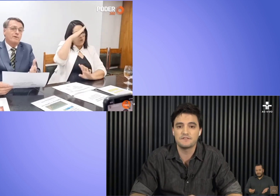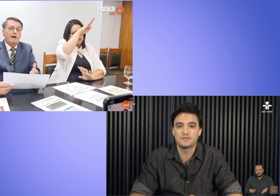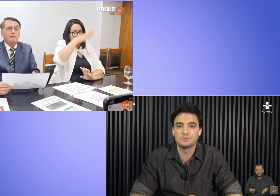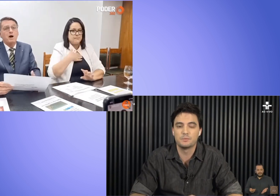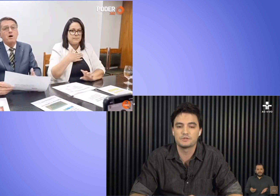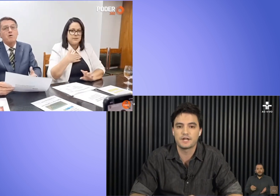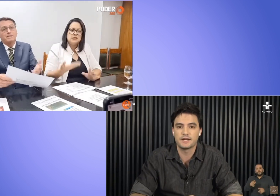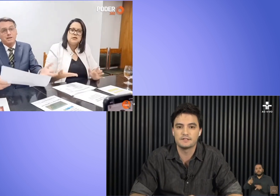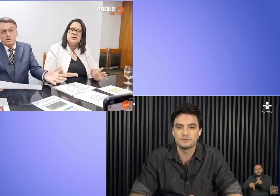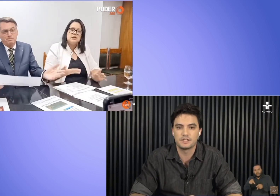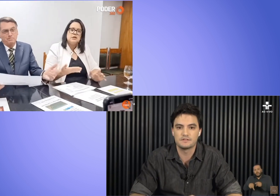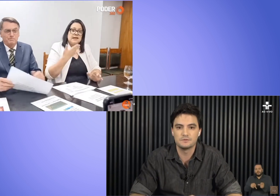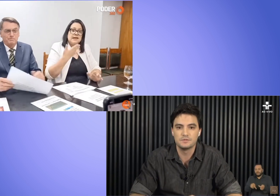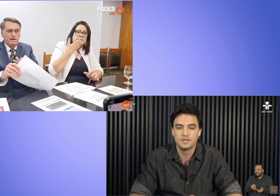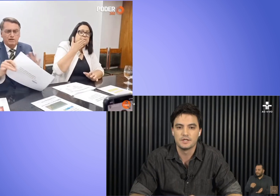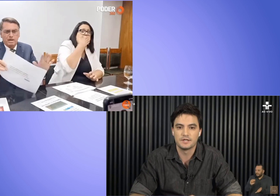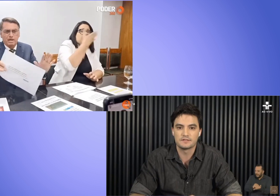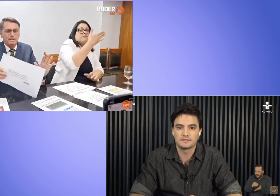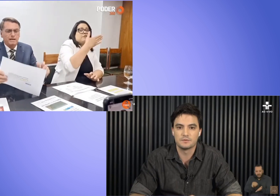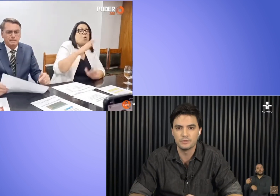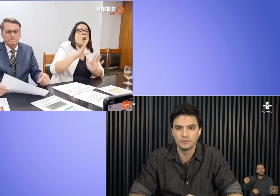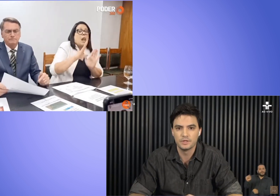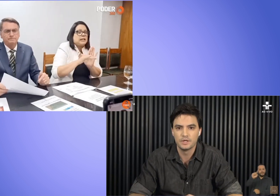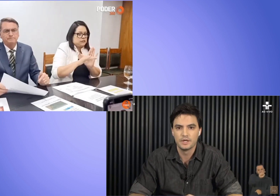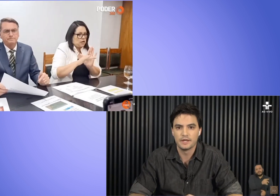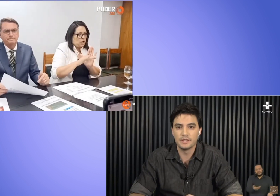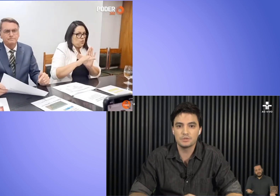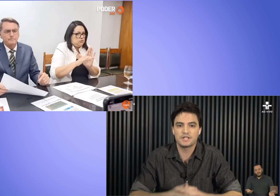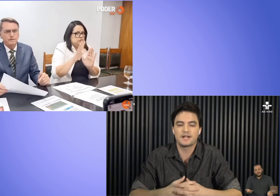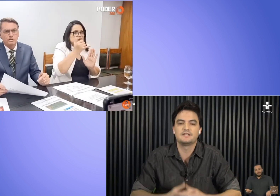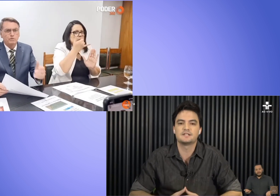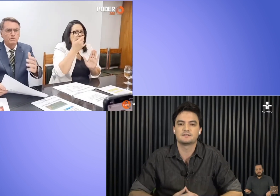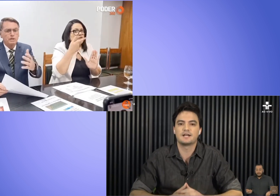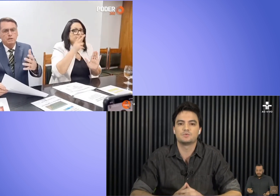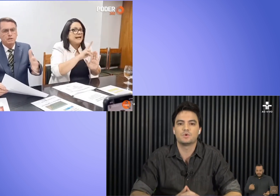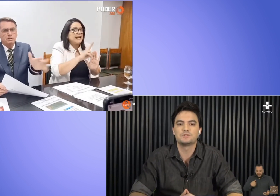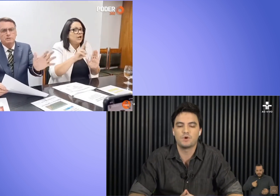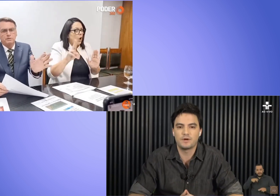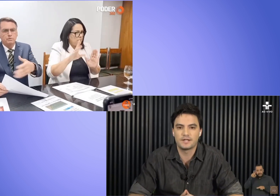Caixa Econômica Federal, um banco público, de citar seu nome.